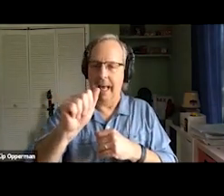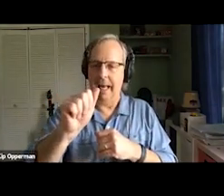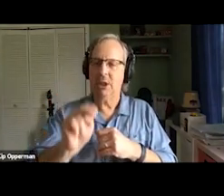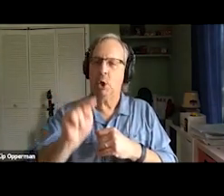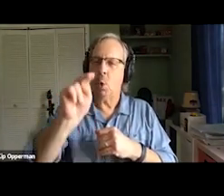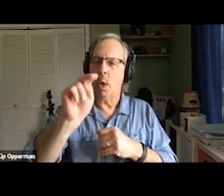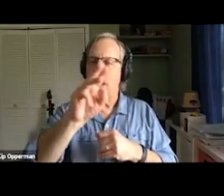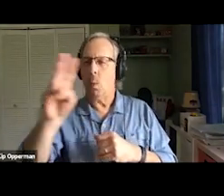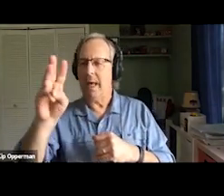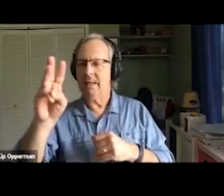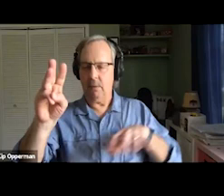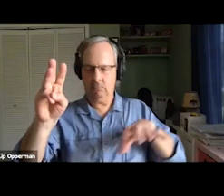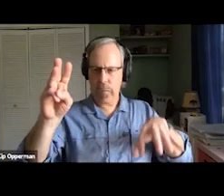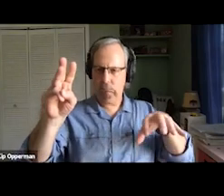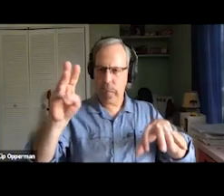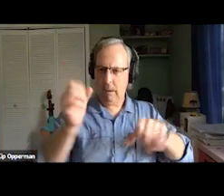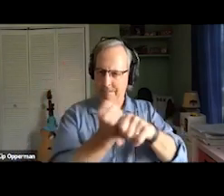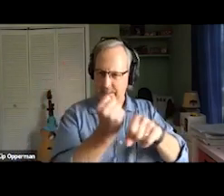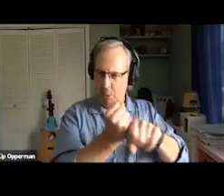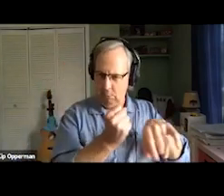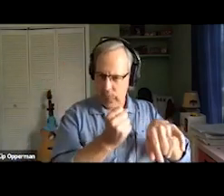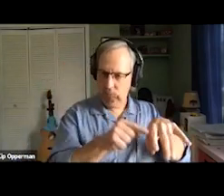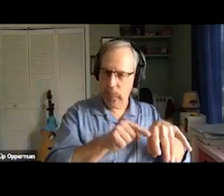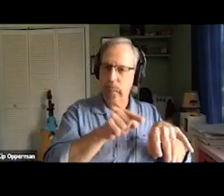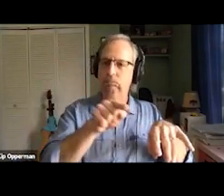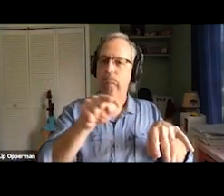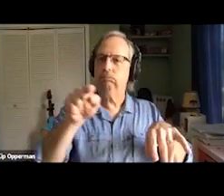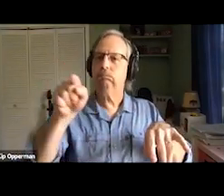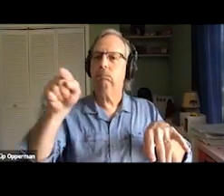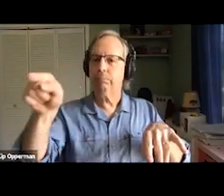del estadio de béisbol del centro de Denver. Así que este era nuestro sitio de descanso activado,